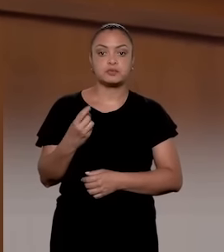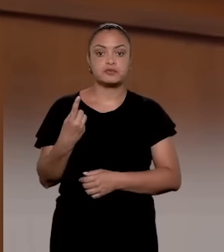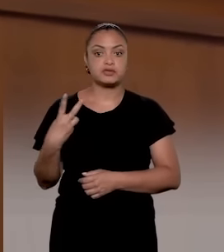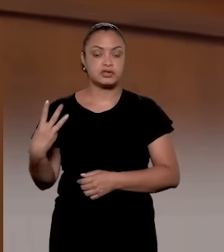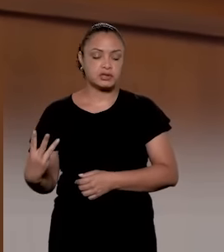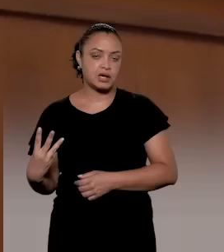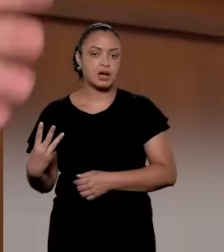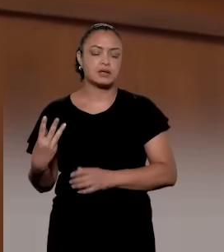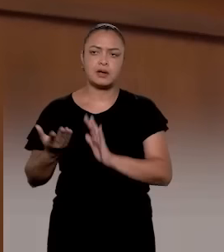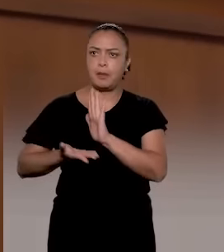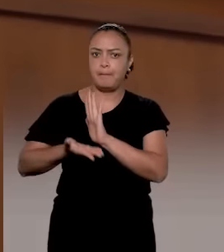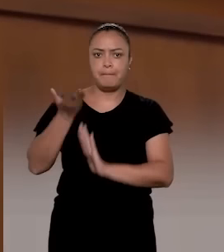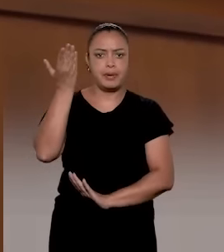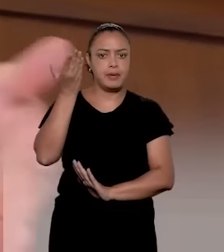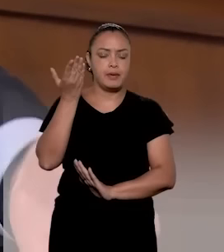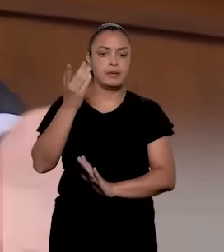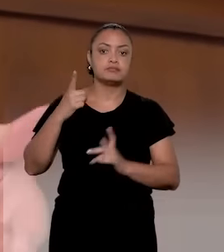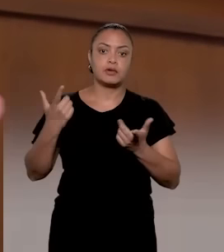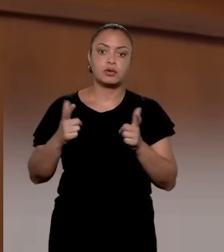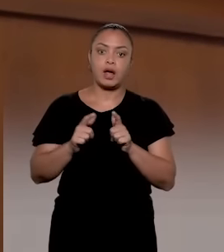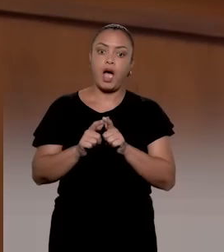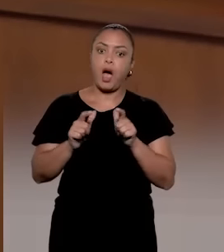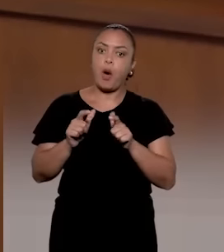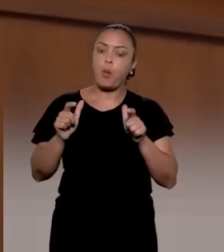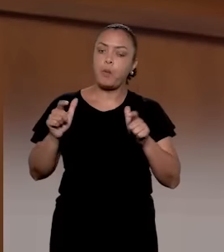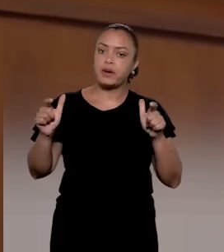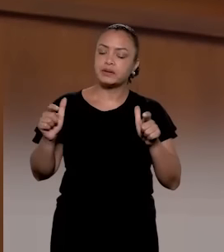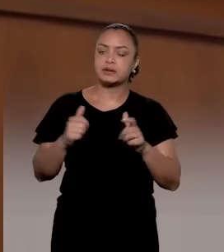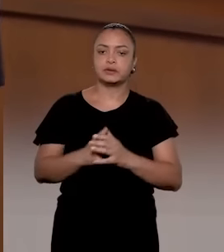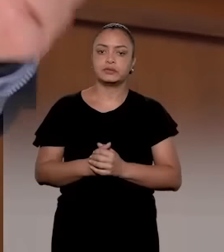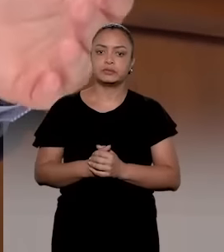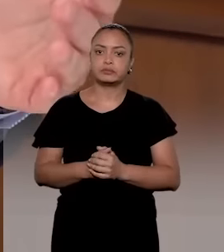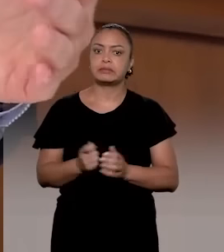a gente já passou dos 300 milhões de toneladas, então, a gente está crescendo muito a nossa